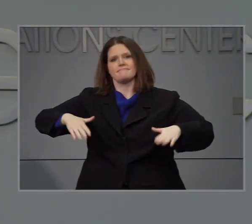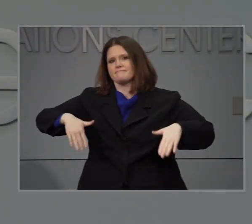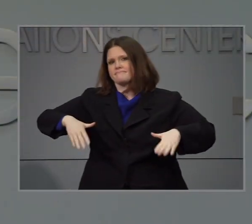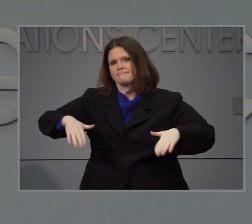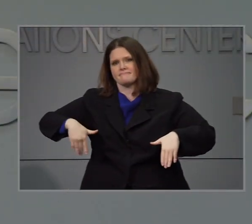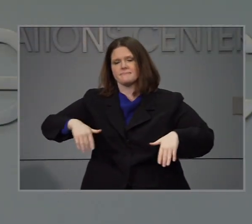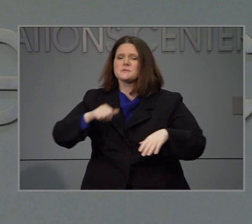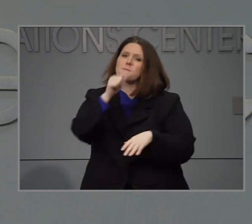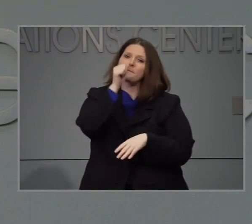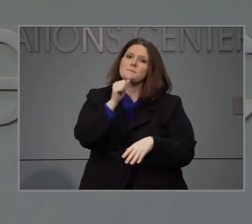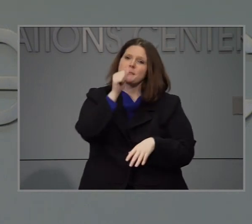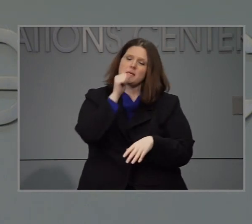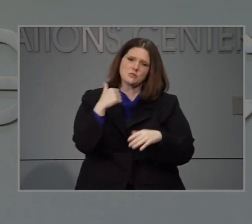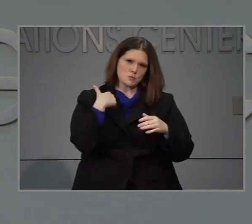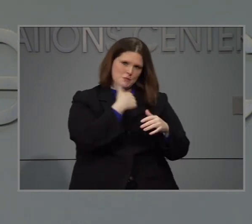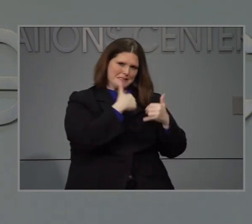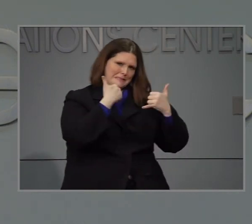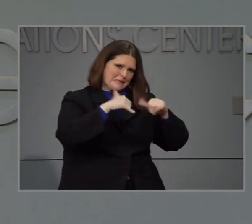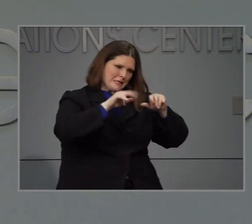favor permanezcan en casa.